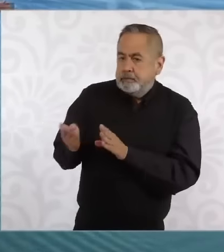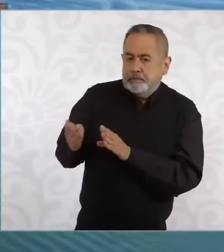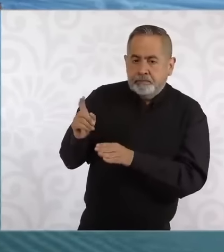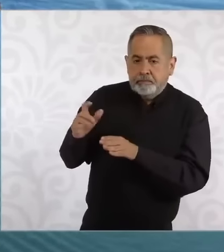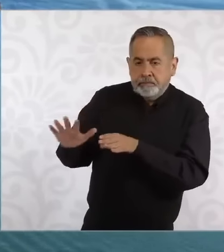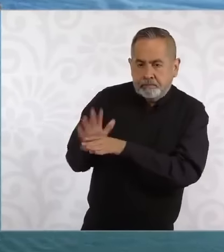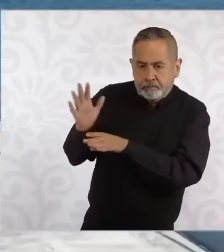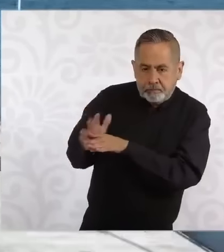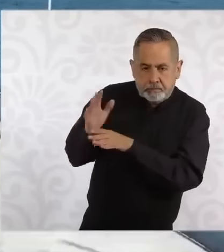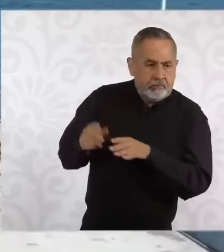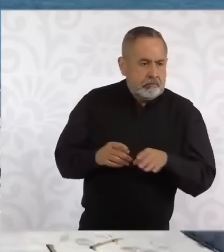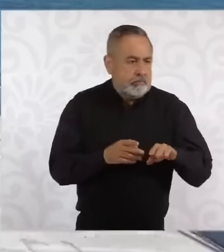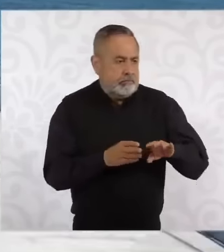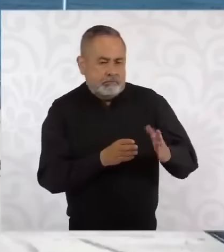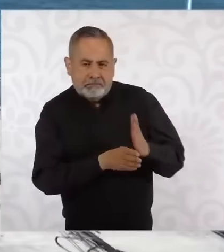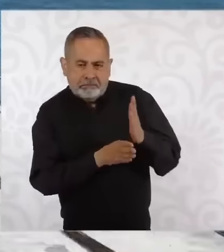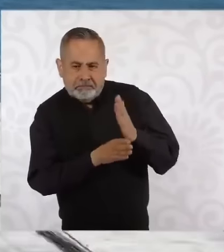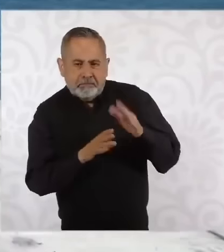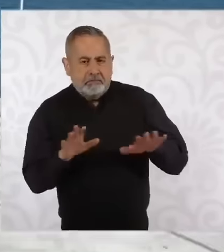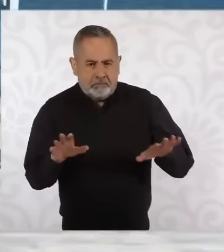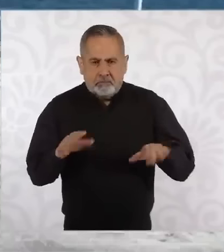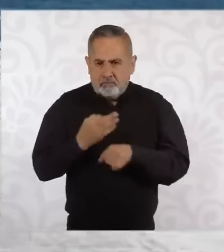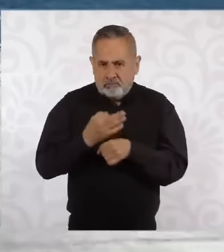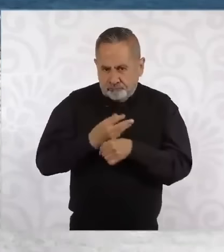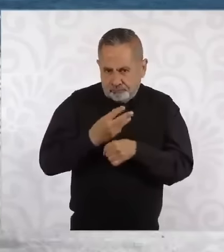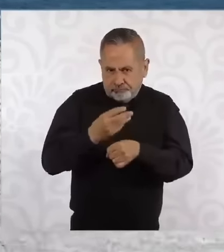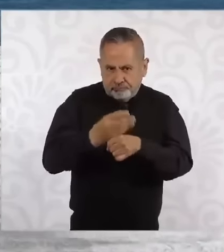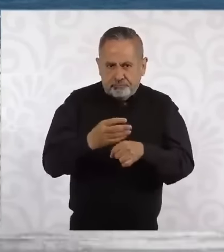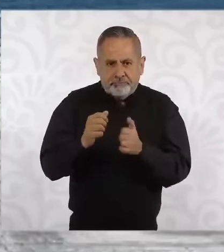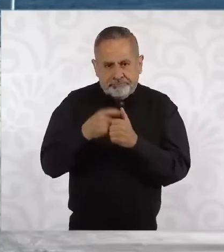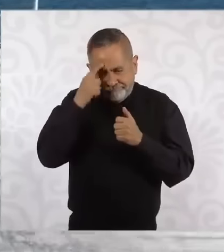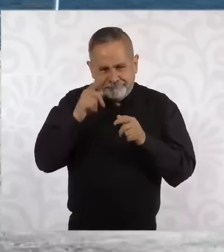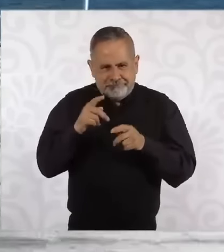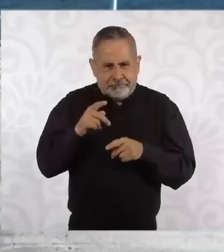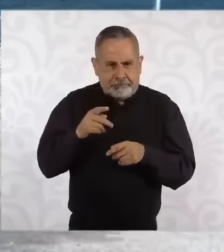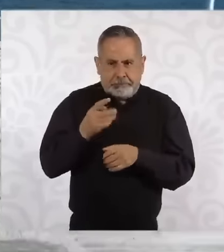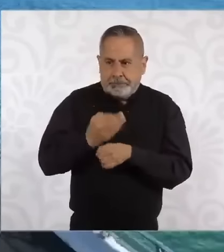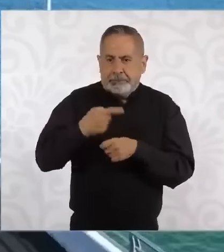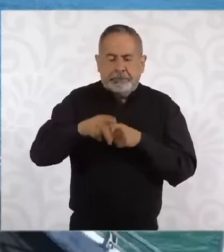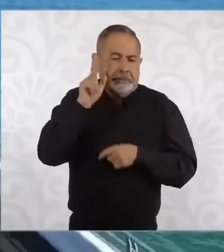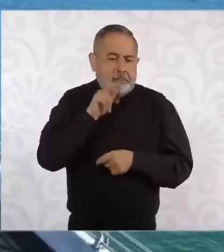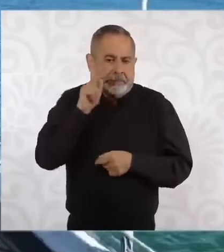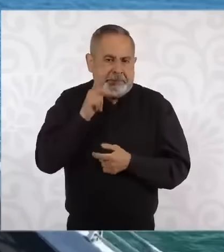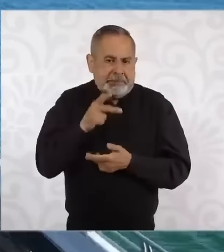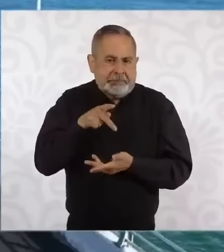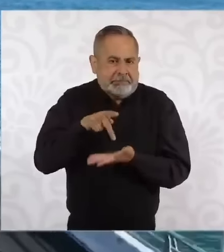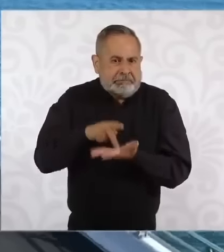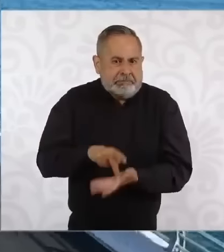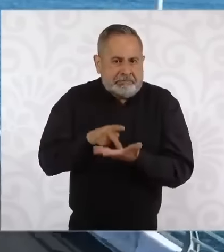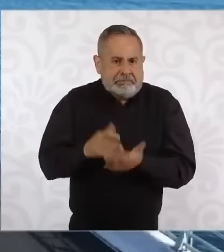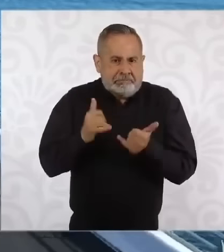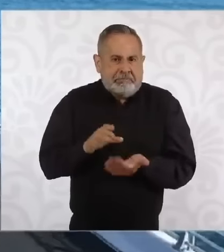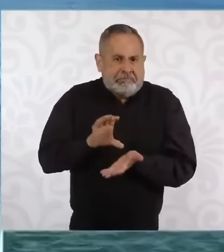asfaltando y haremos pruebas de carga en todo el tramo y una vez que concluyamos nuestras pruebas